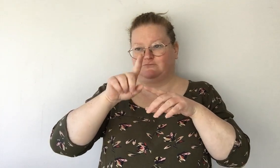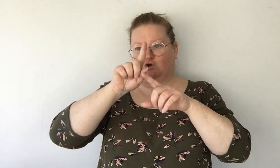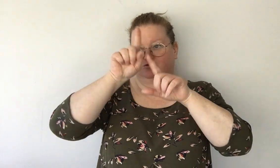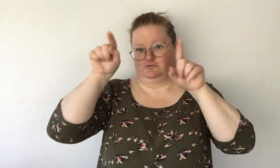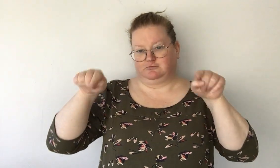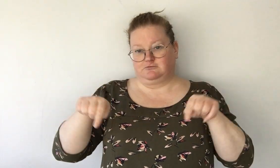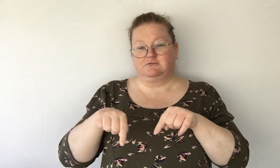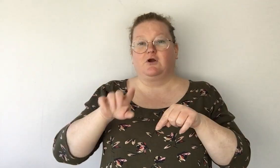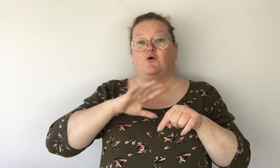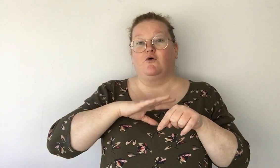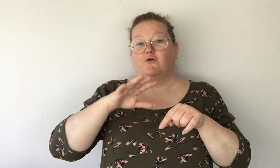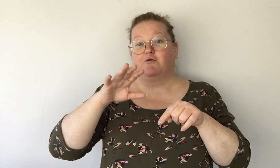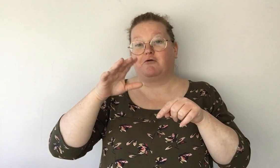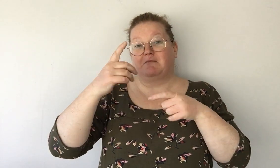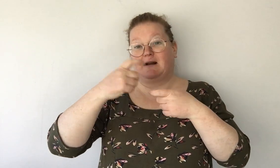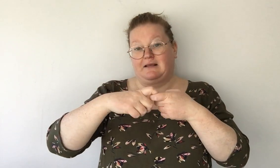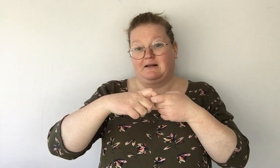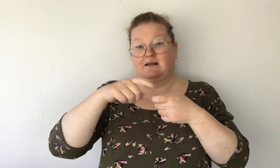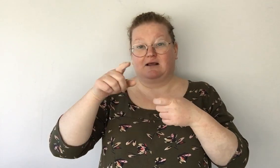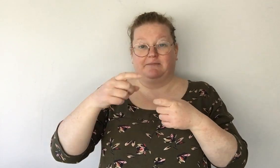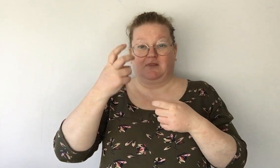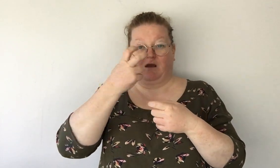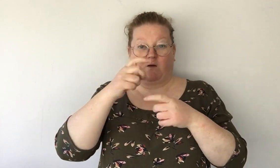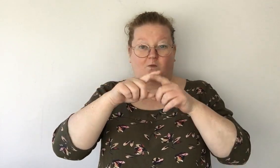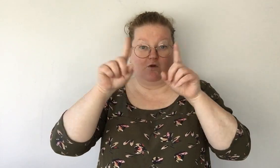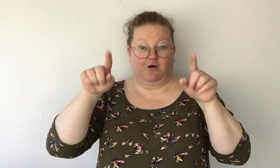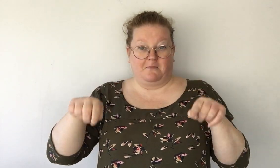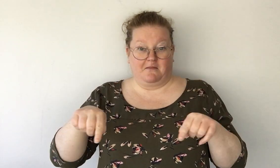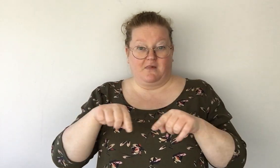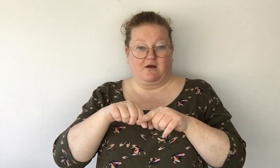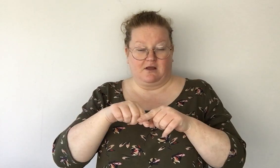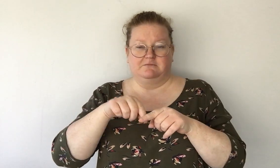Kun klikkaat linkkiä hakulomakkeeseen, pääset lomakesivulle,